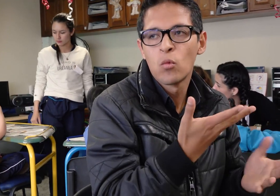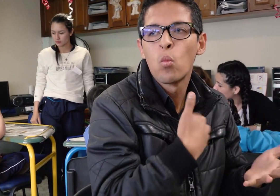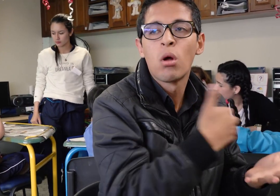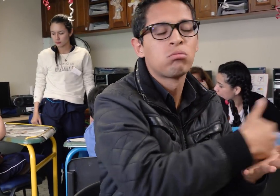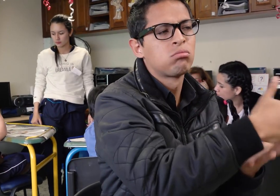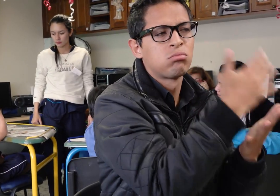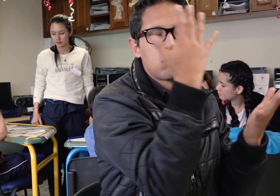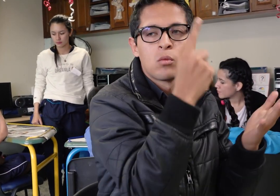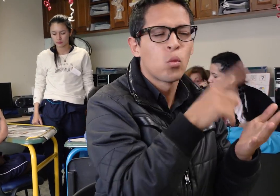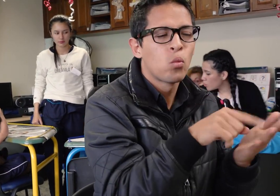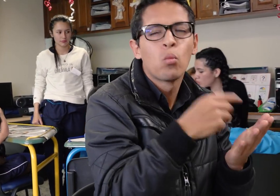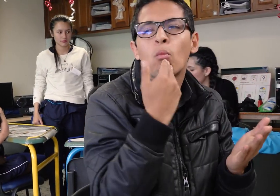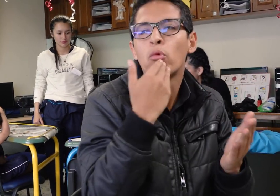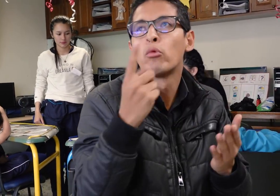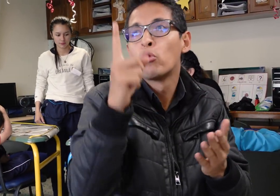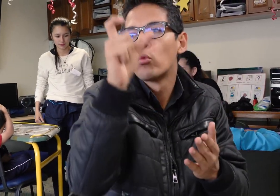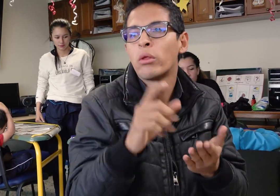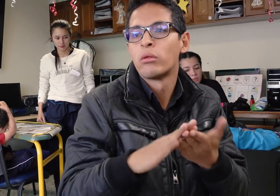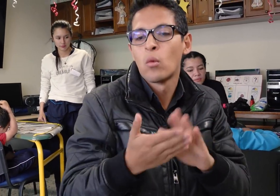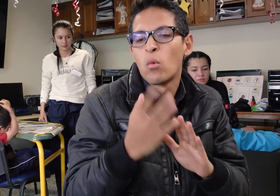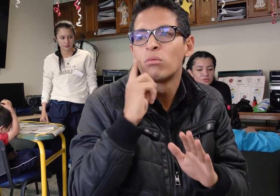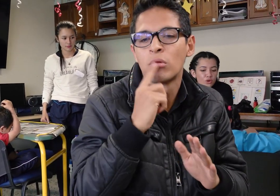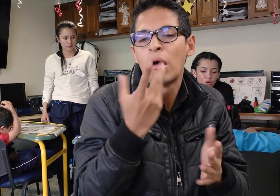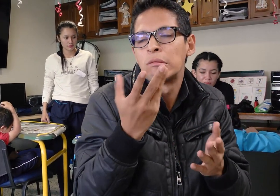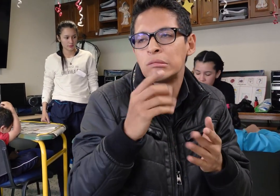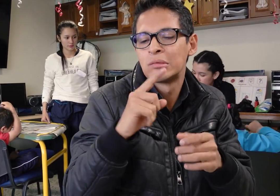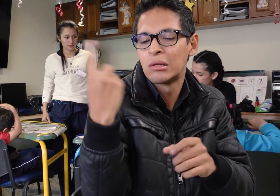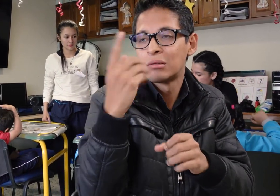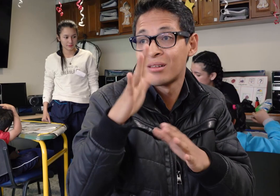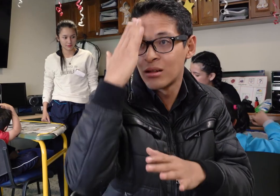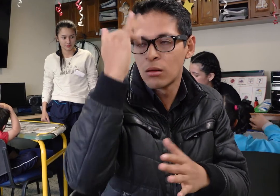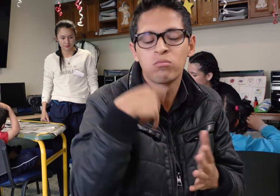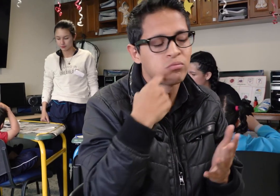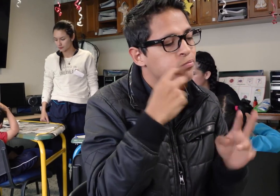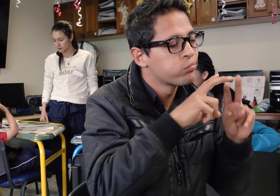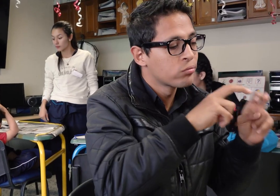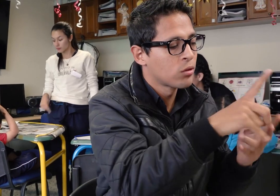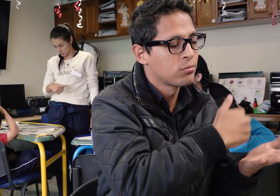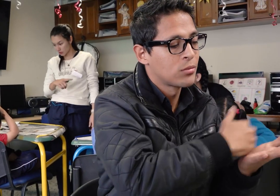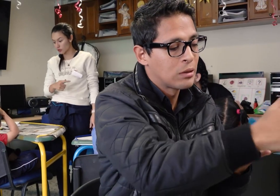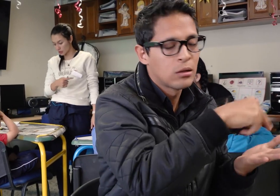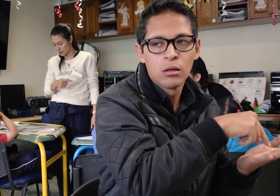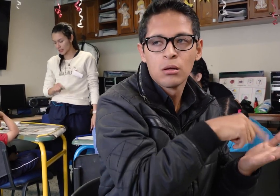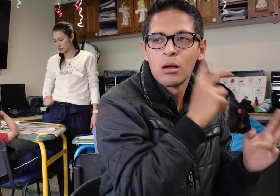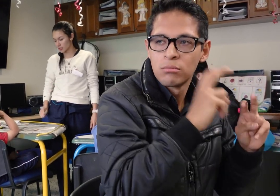relevante; la investigación, las lineas de investigación le permiten a uno adquirir